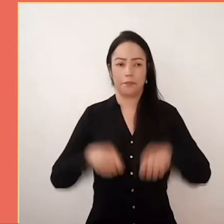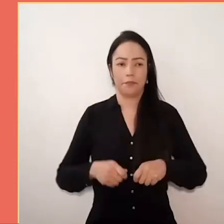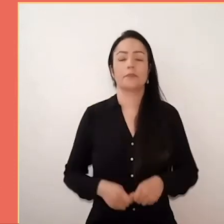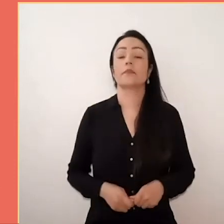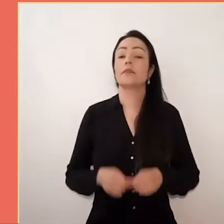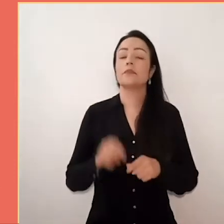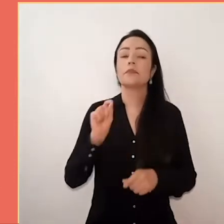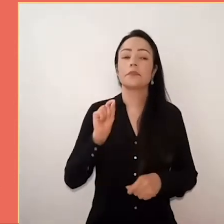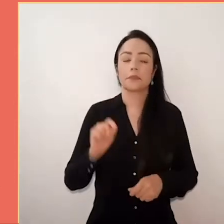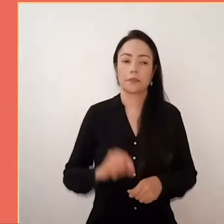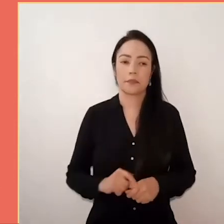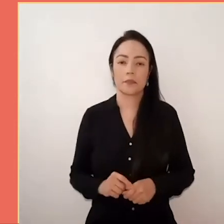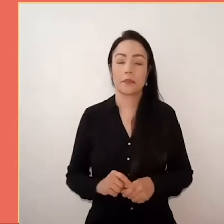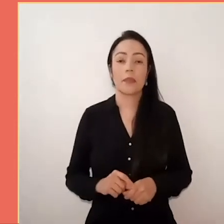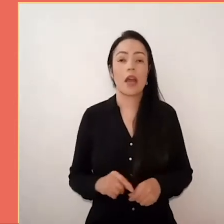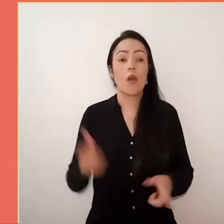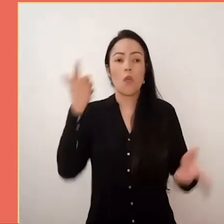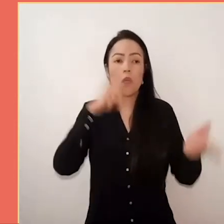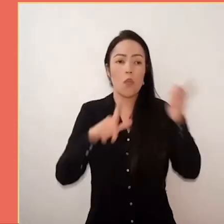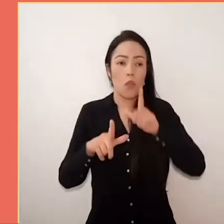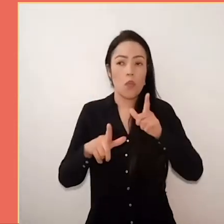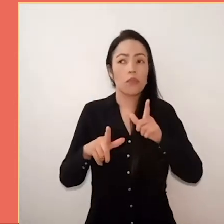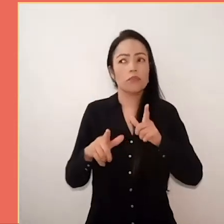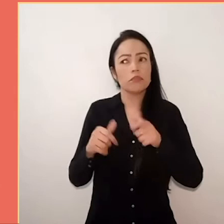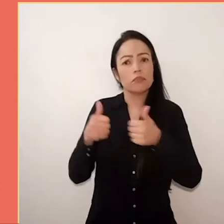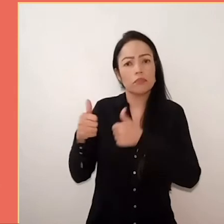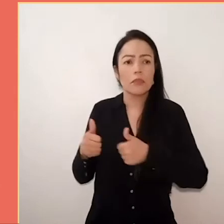"Sobre grandes resultados na leitura da escolarização,